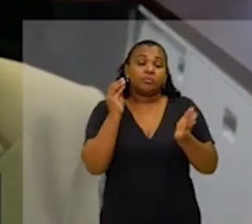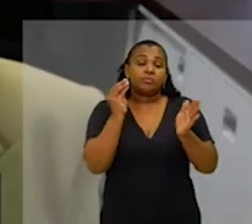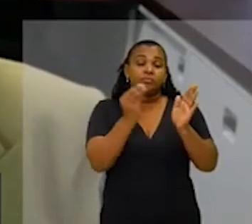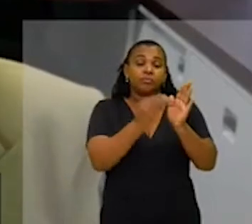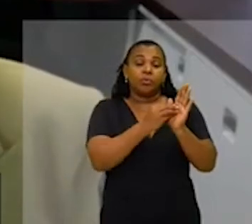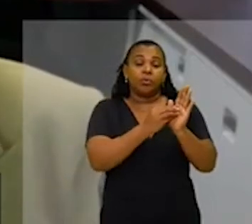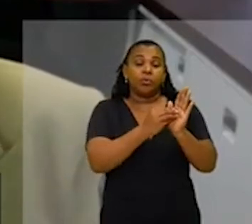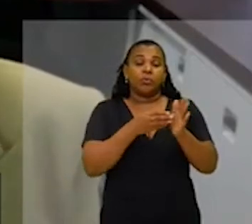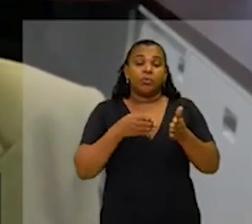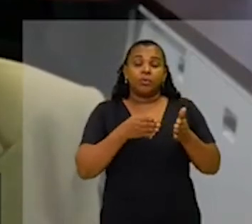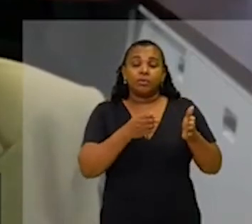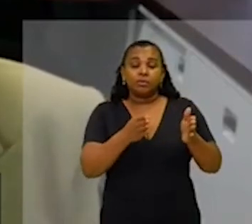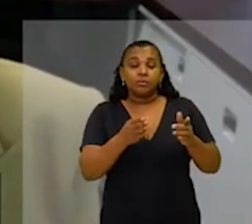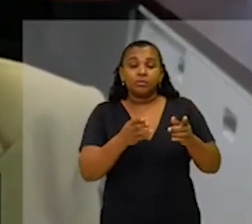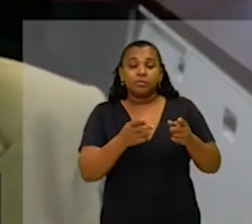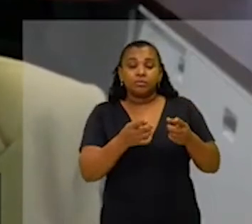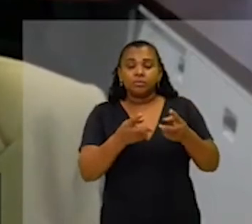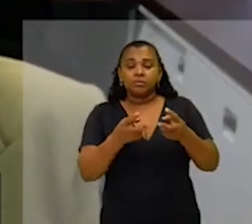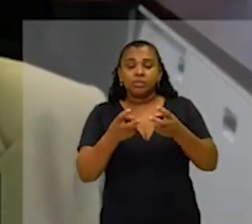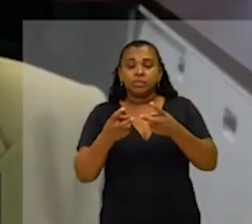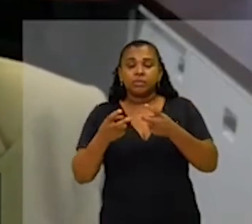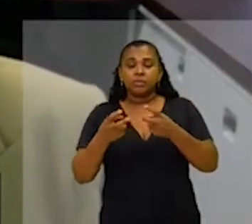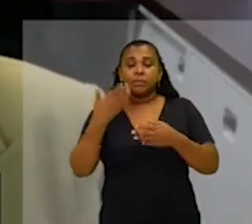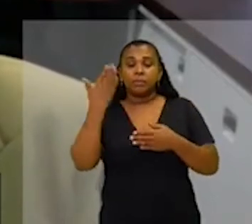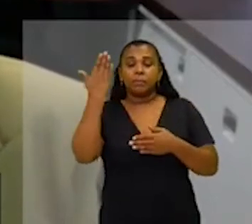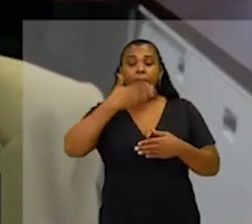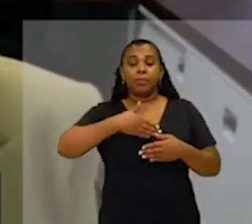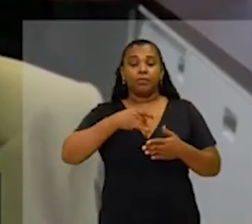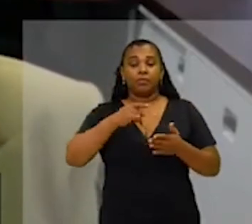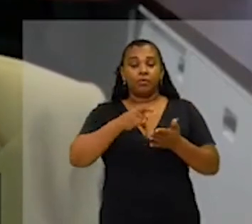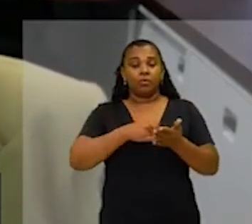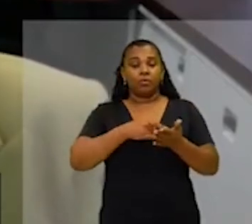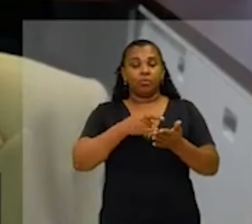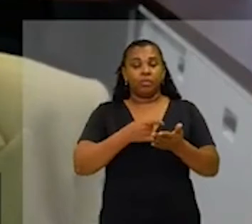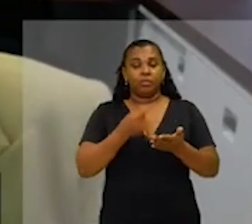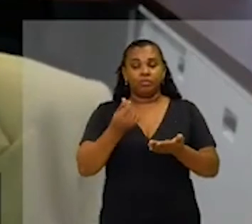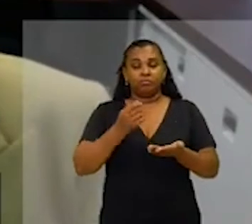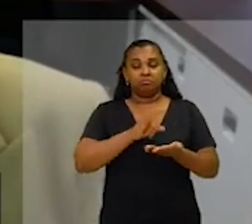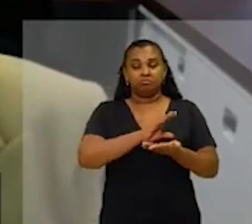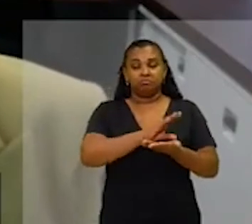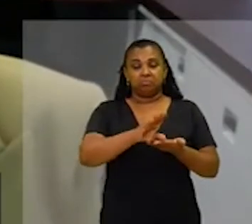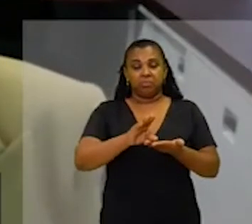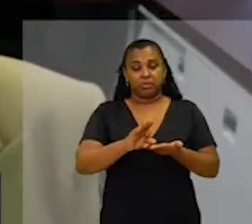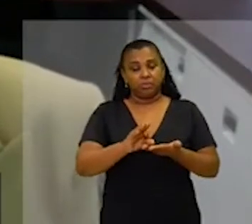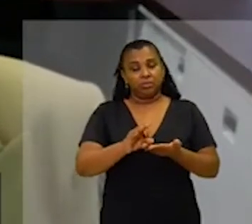encontrar eventuais documentos comprobatórios da efetiva prestação do serviço e Isso dificulta o